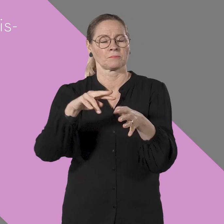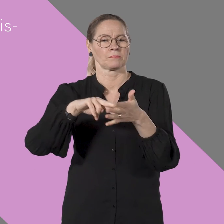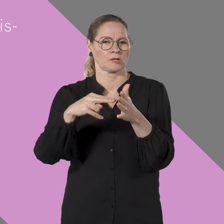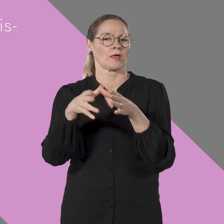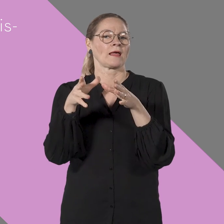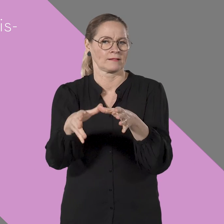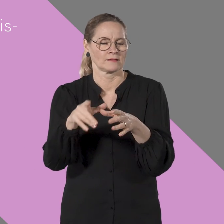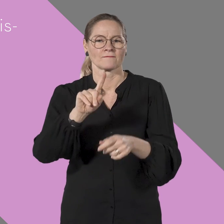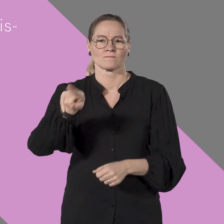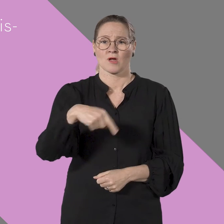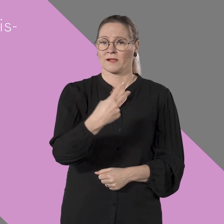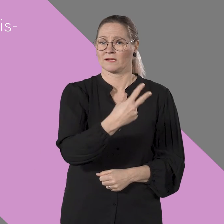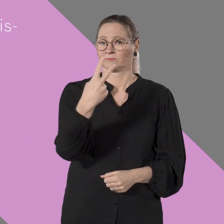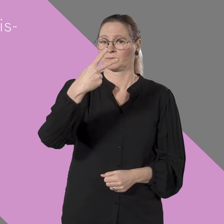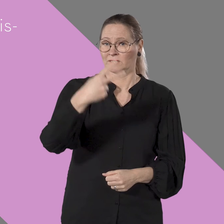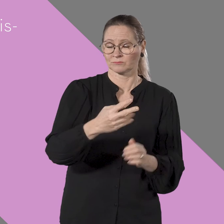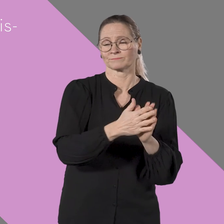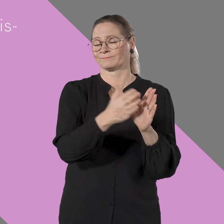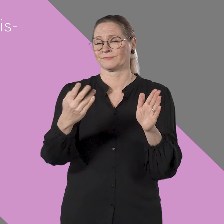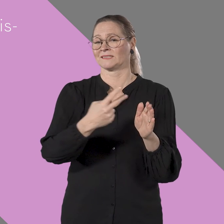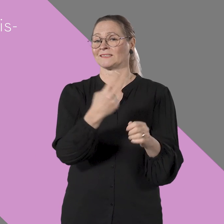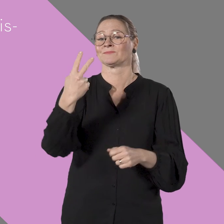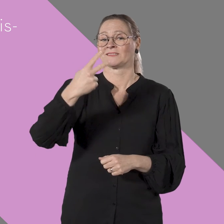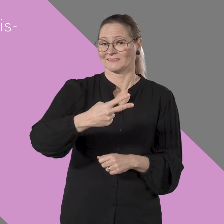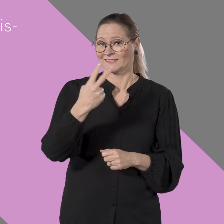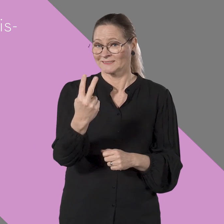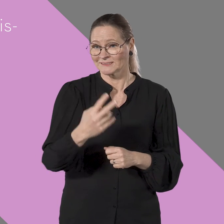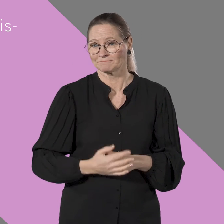projektissaan vuosina 2020–2022.